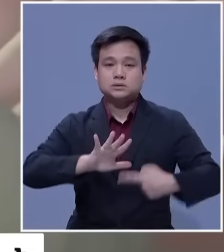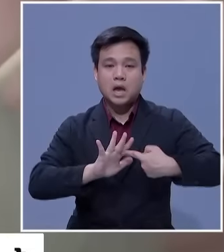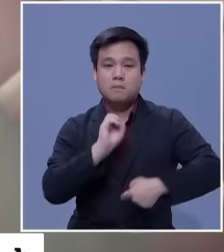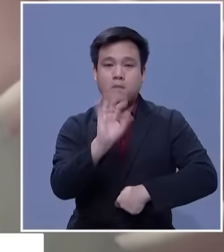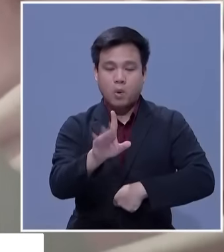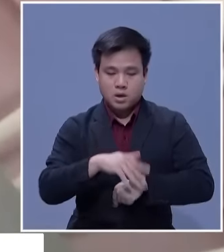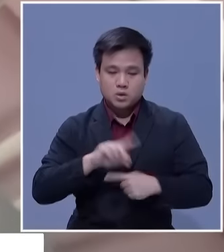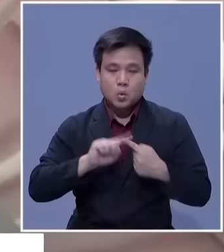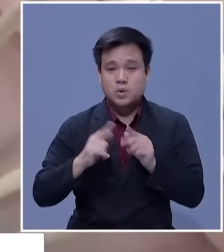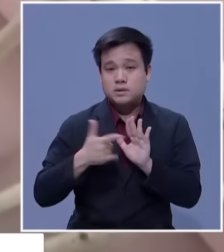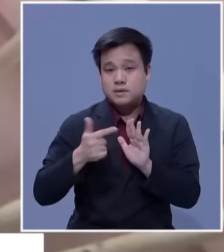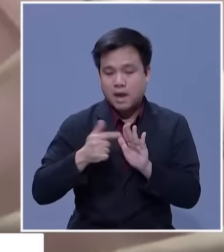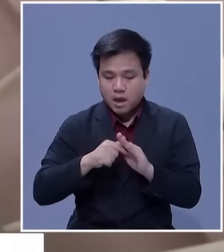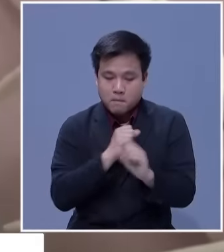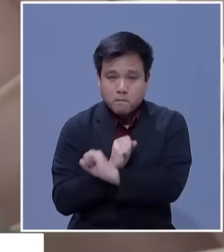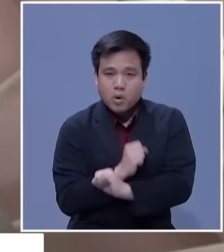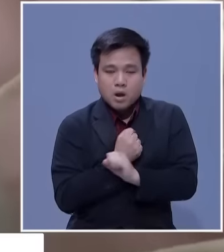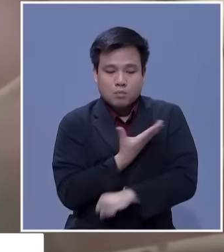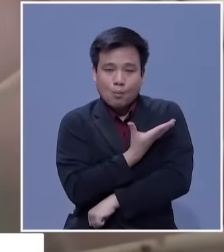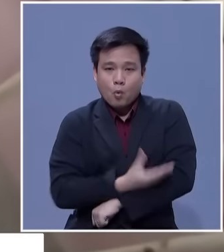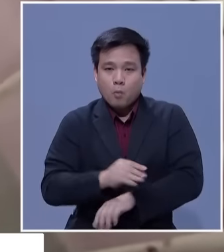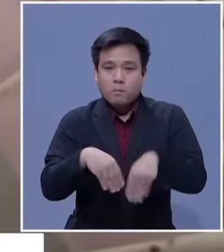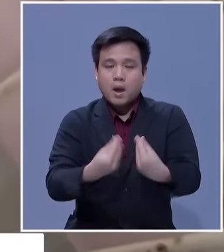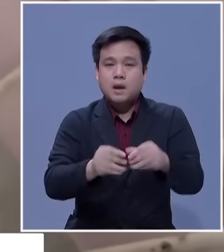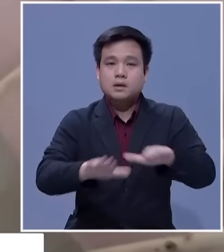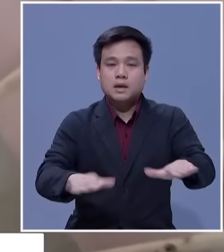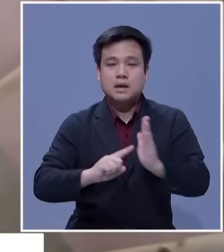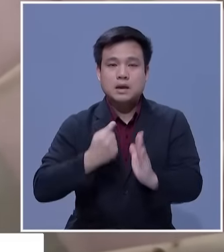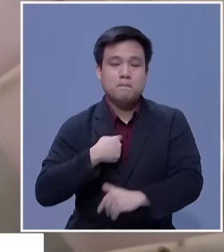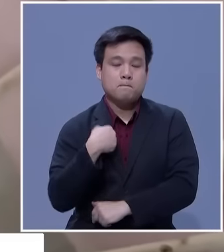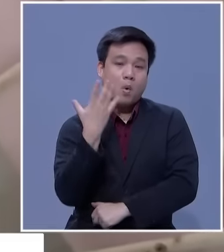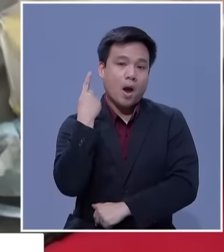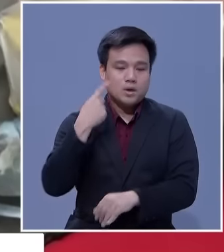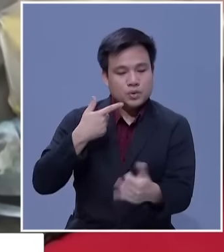ได้เริ่มต้นขึ้นแล้วเมื่อวานนี้ 1 วัน ก่อนที่จะมีการหยุดโจมตีในกาซ่าชั่วคราว